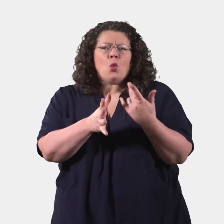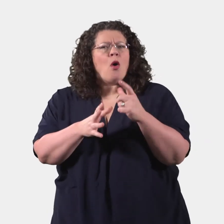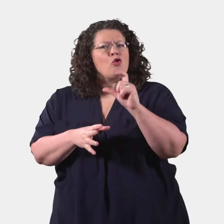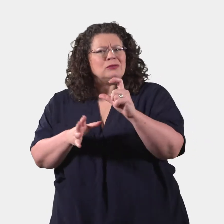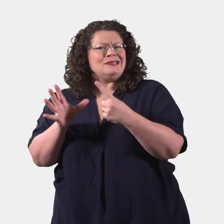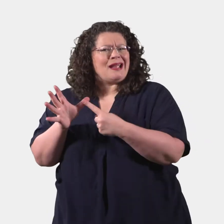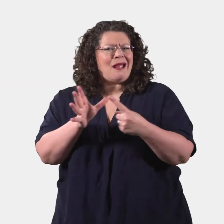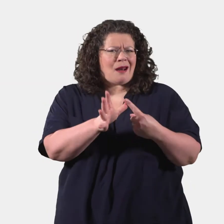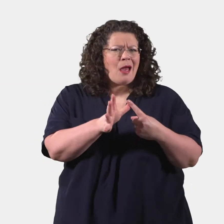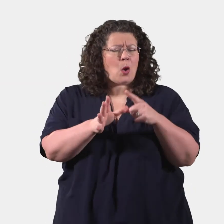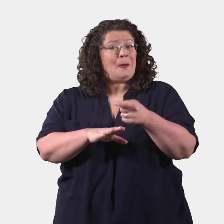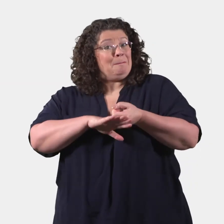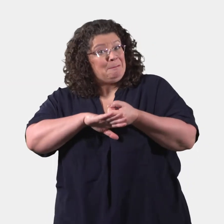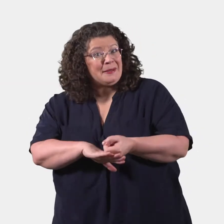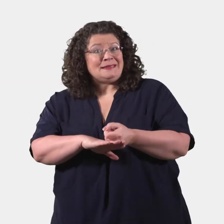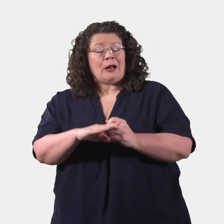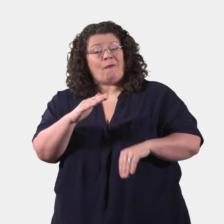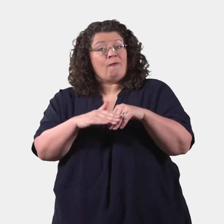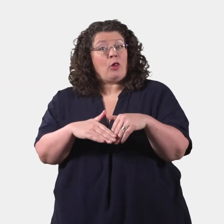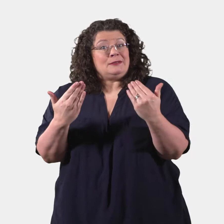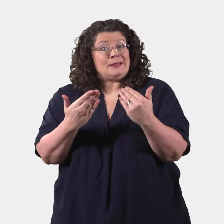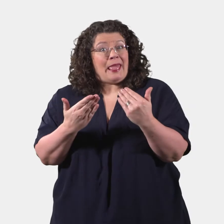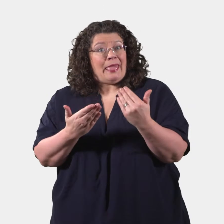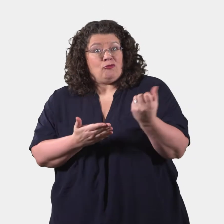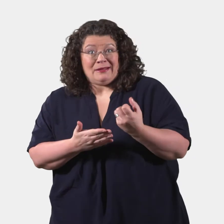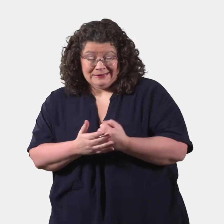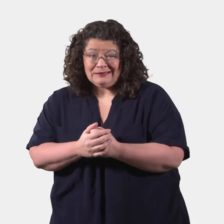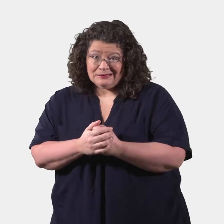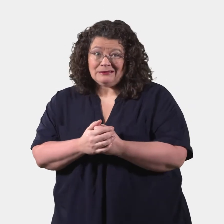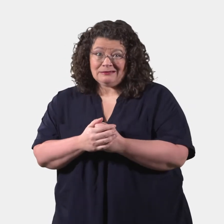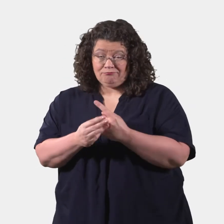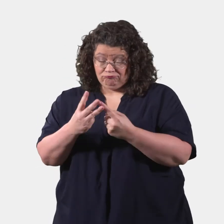3) Lwfans Gweini neu Lwfans Gweini Cyson yn ôl cyfradd sylfaenol